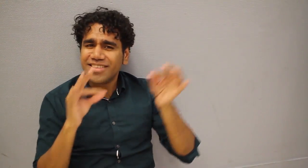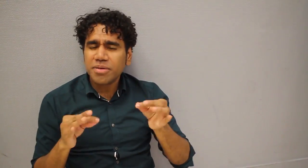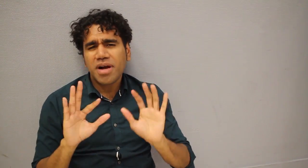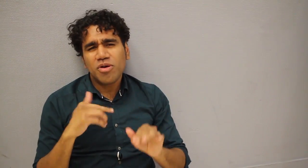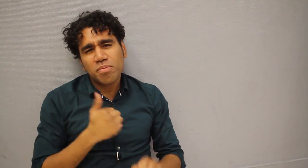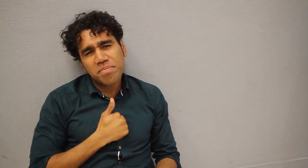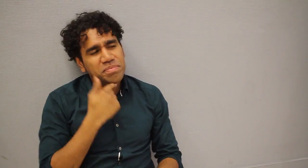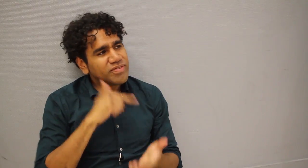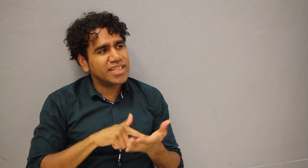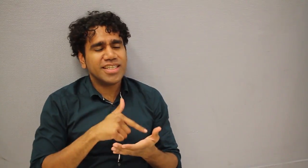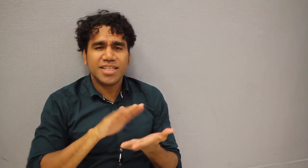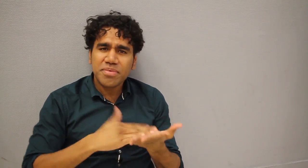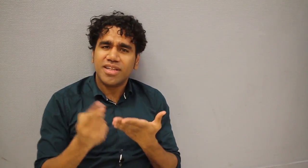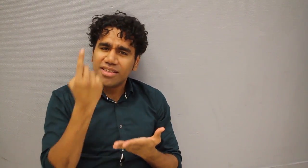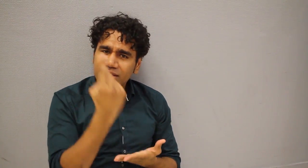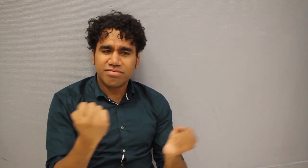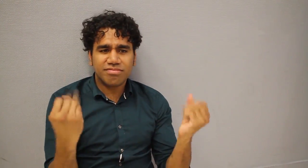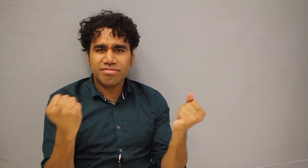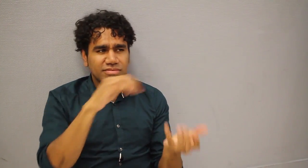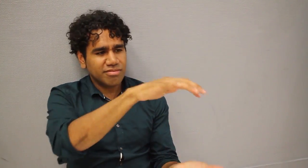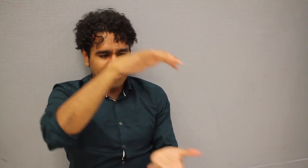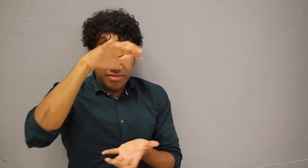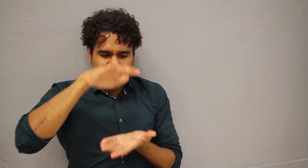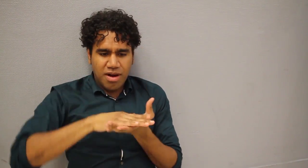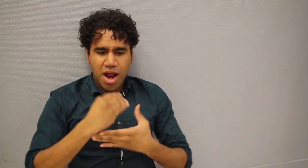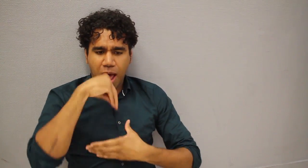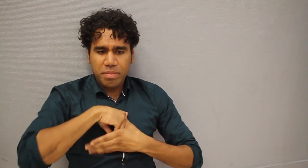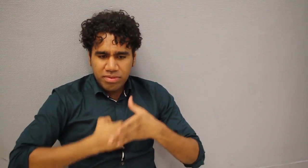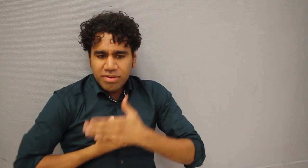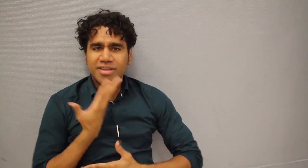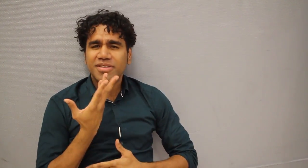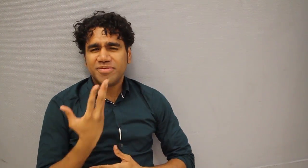Je préférerais avoir accès à tout le discours avec la traduction d’un interprète…